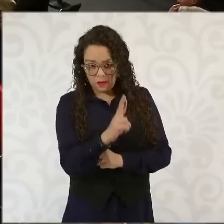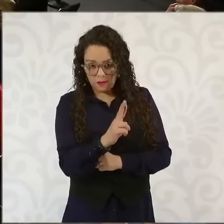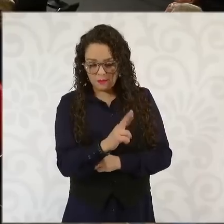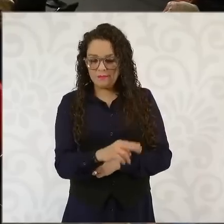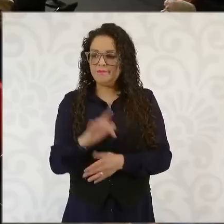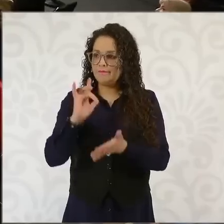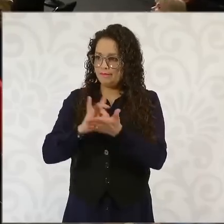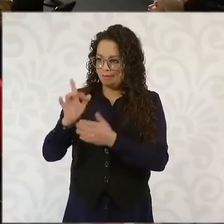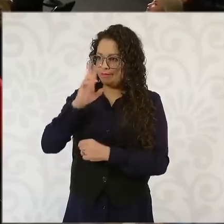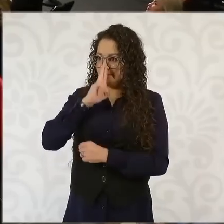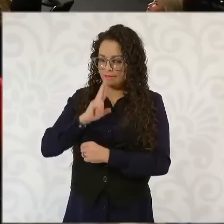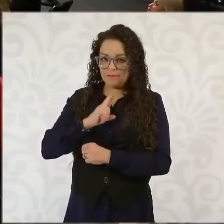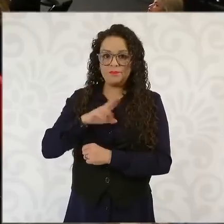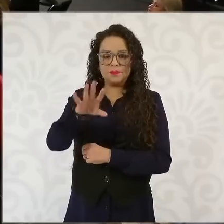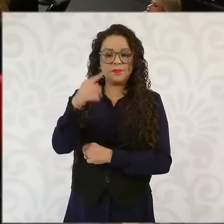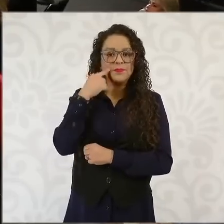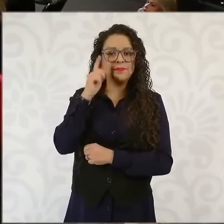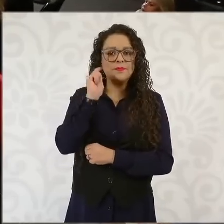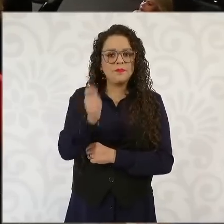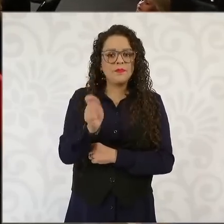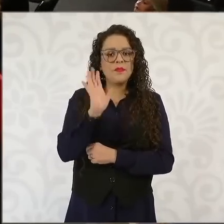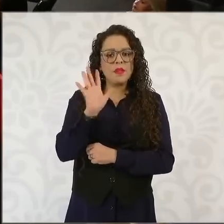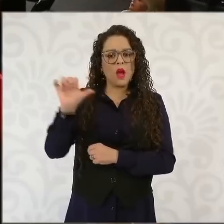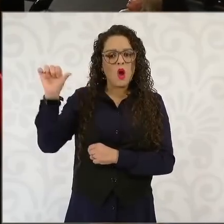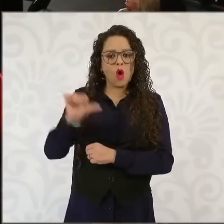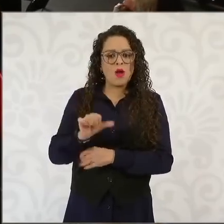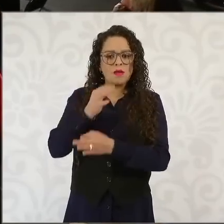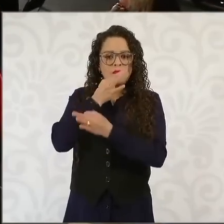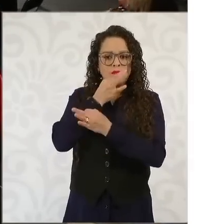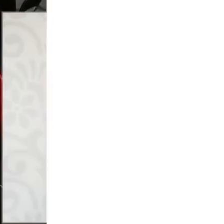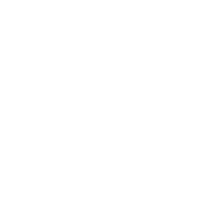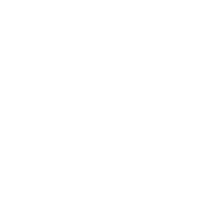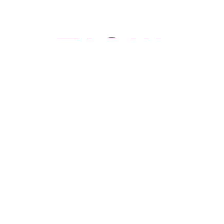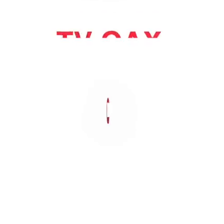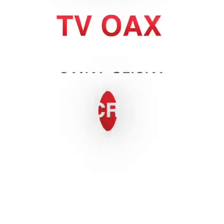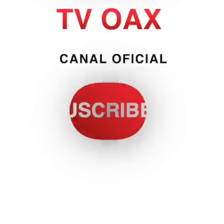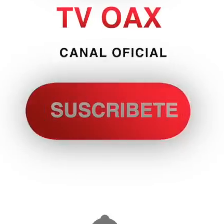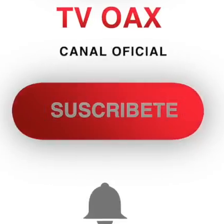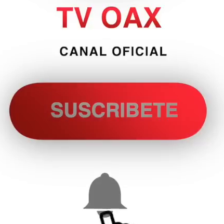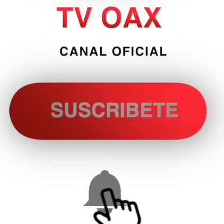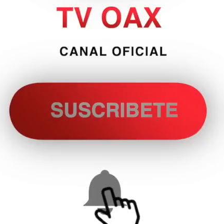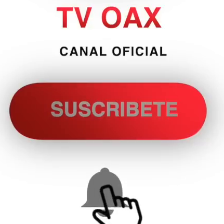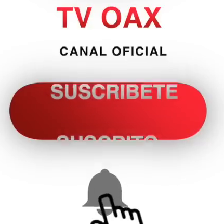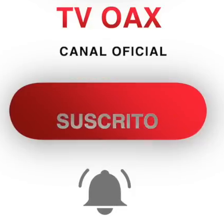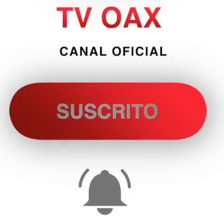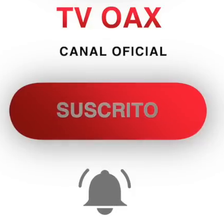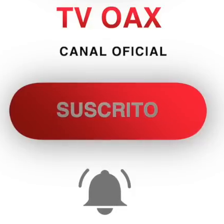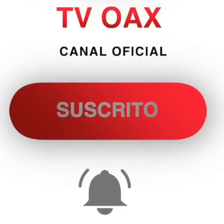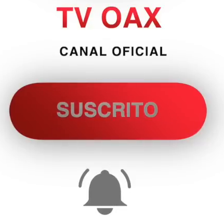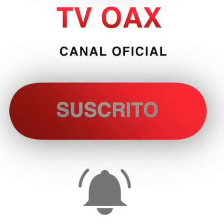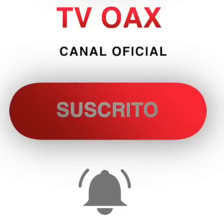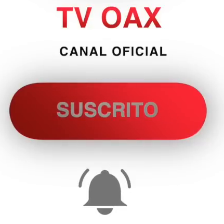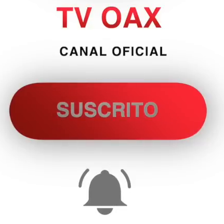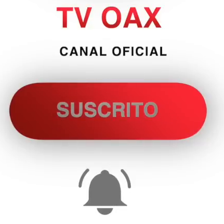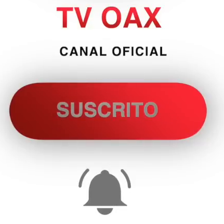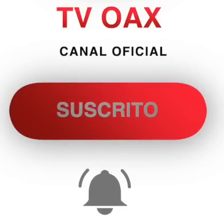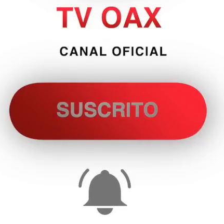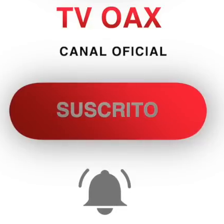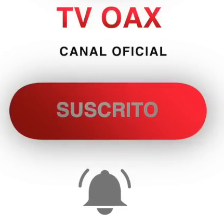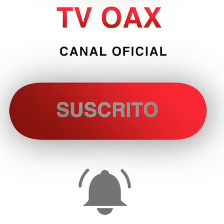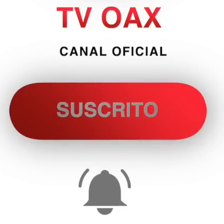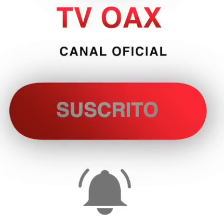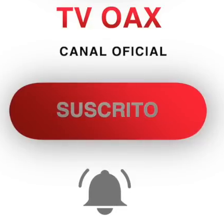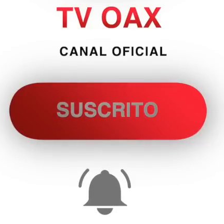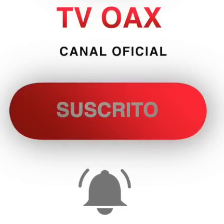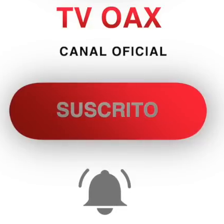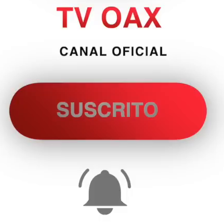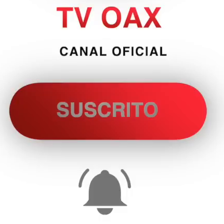tendría este mes con el anuncio de hoy de mave bueno las otras empresas como sempra Marcelo el